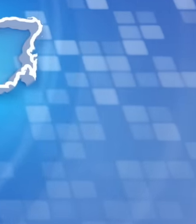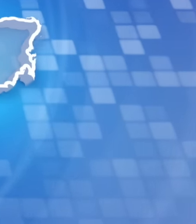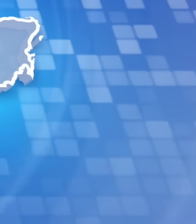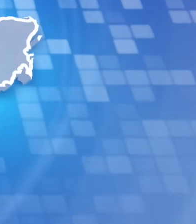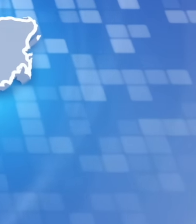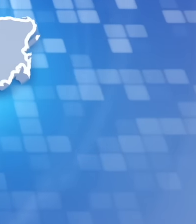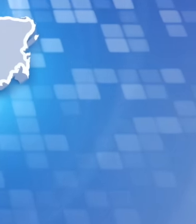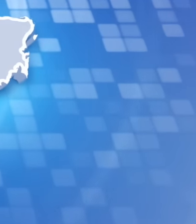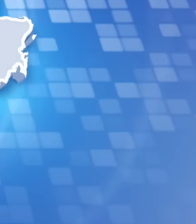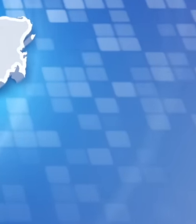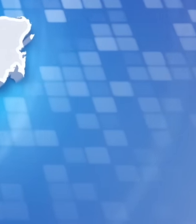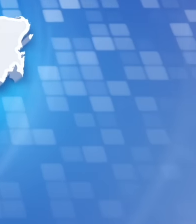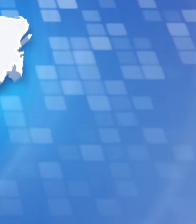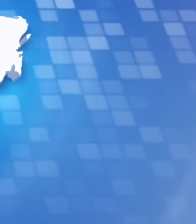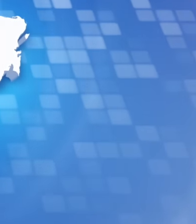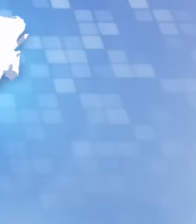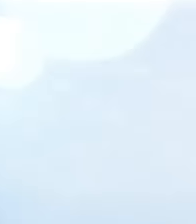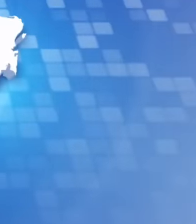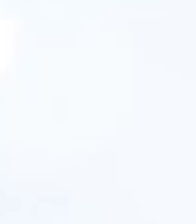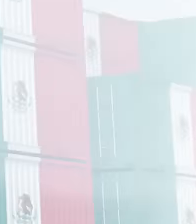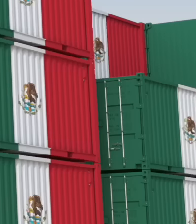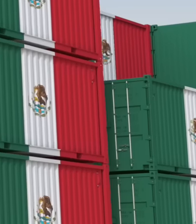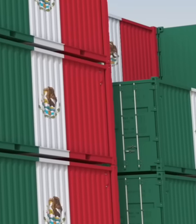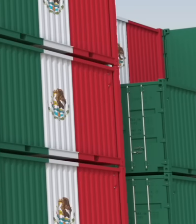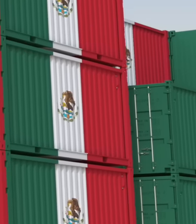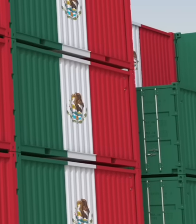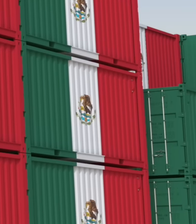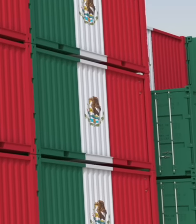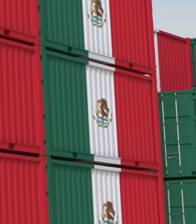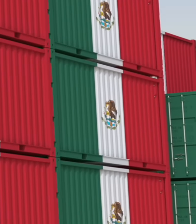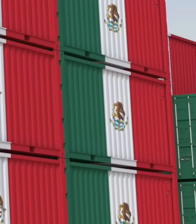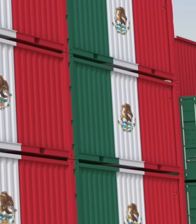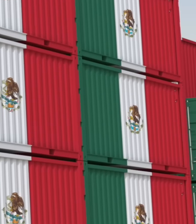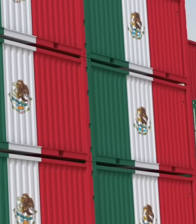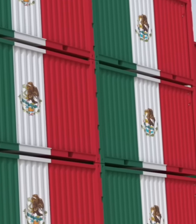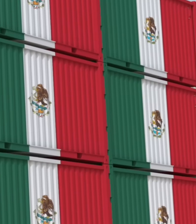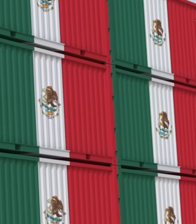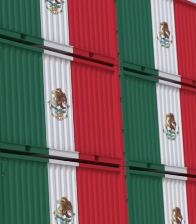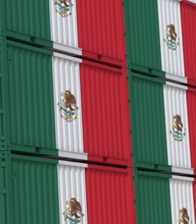han convertido al país en el destino predilecto para el fenómeno del near shoring. El capital